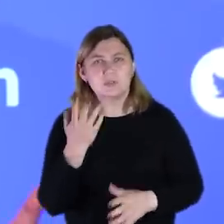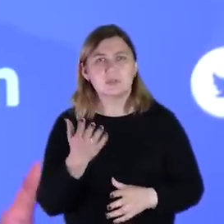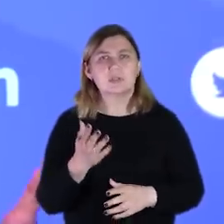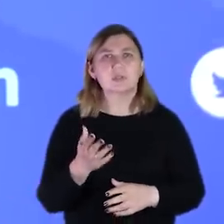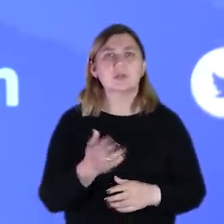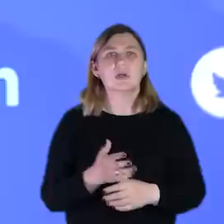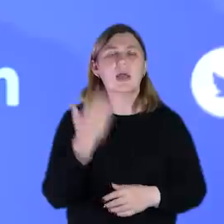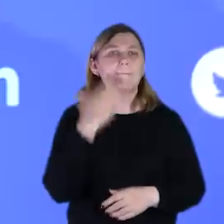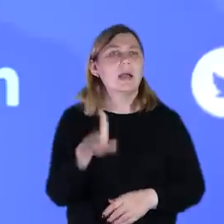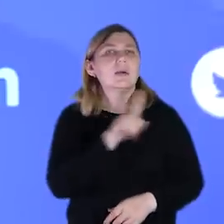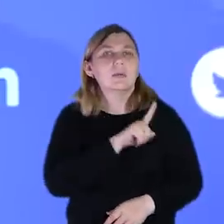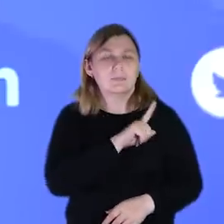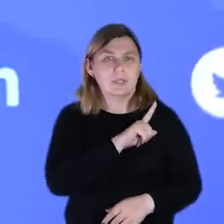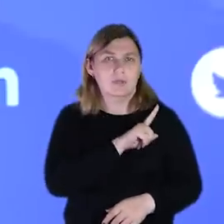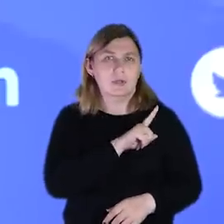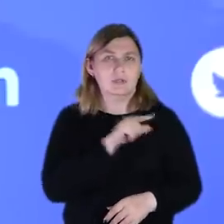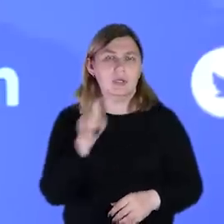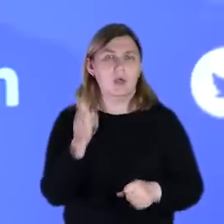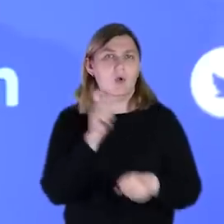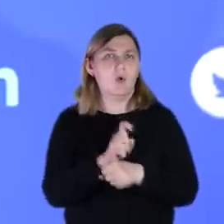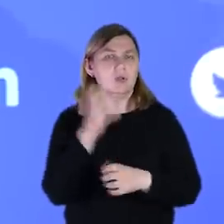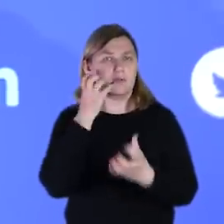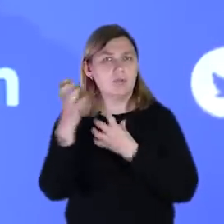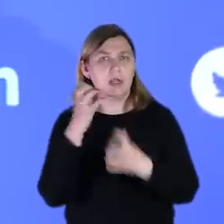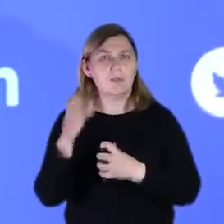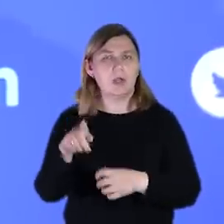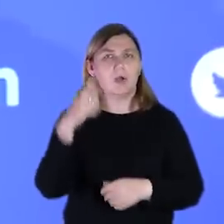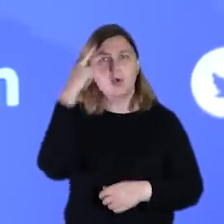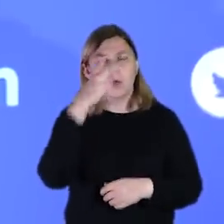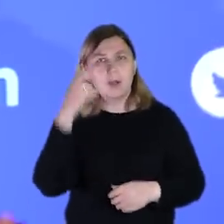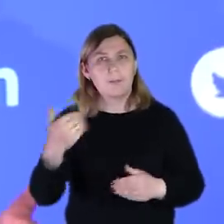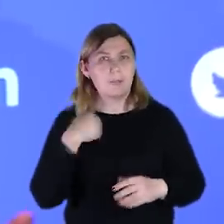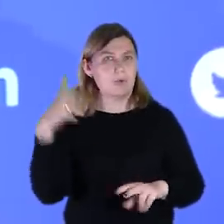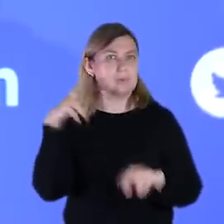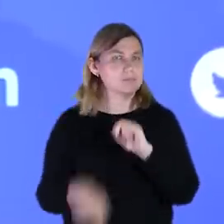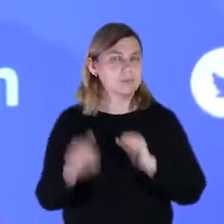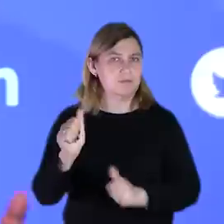Bardzo pilnowano ze strony kontrwywiadu, żeby wpływy komunistyczne były ucinane w wojsku.